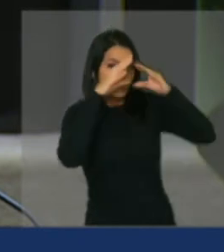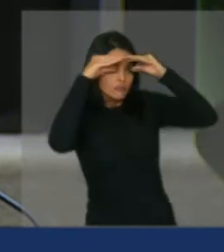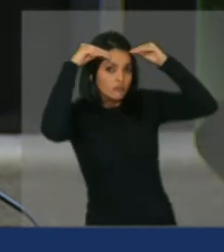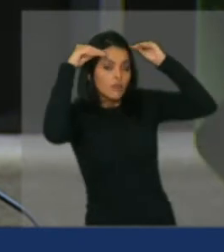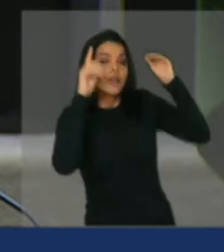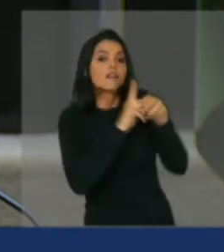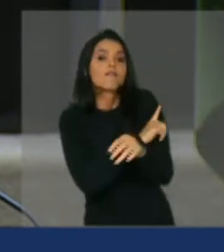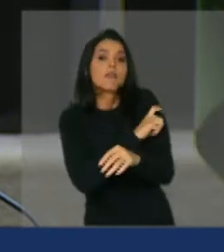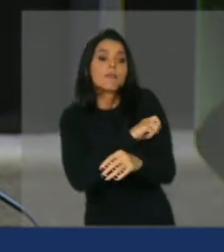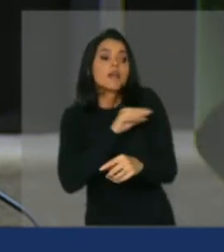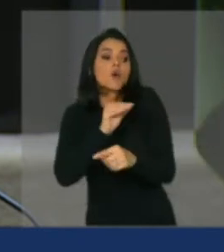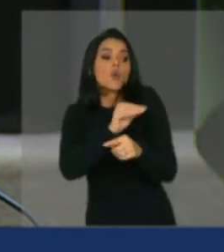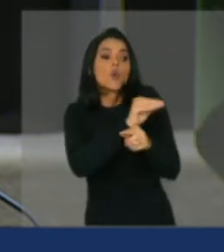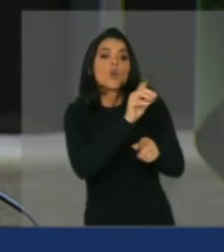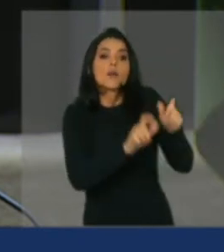DIZER QUE É ... É MUITO